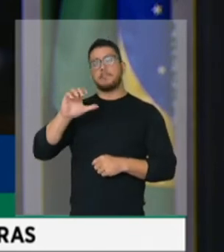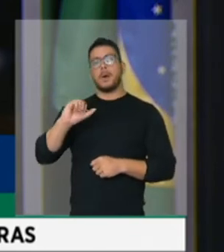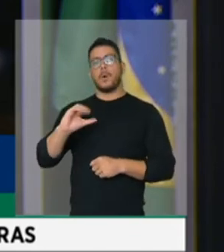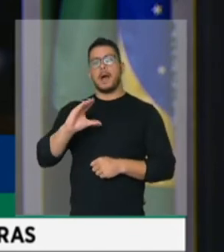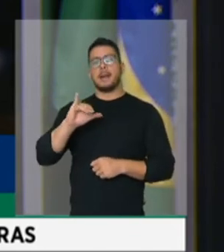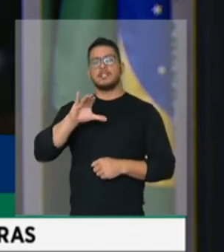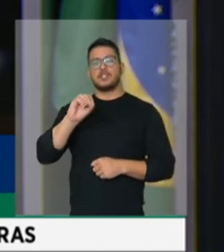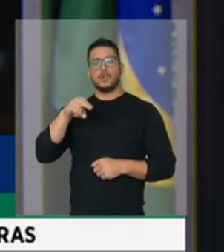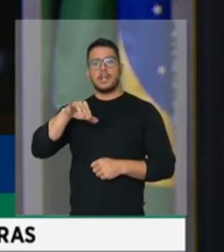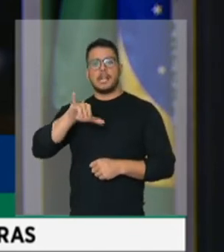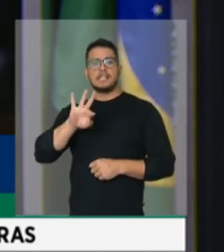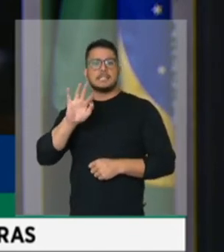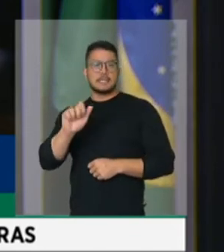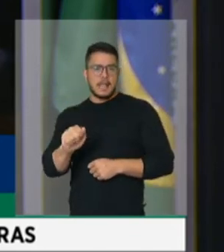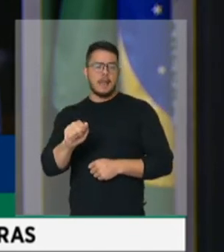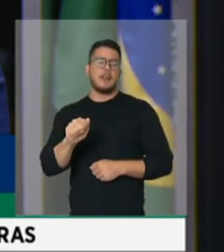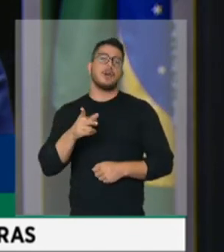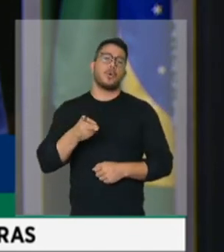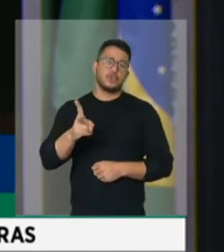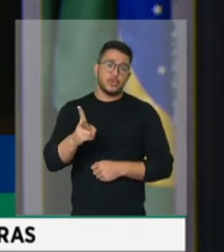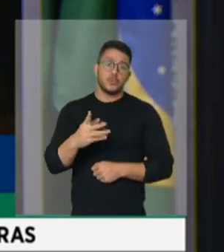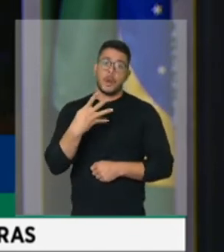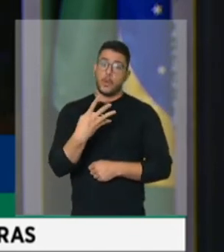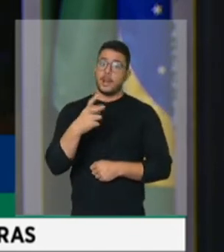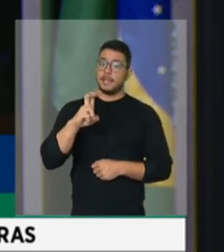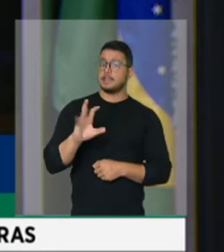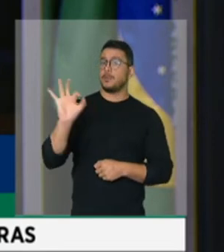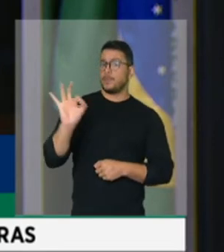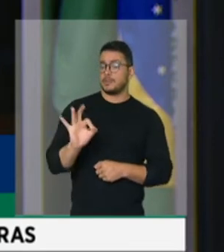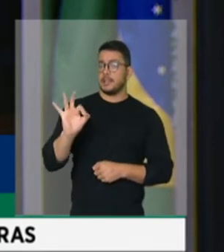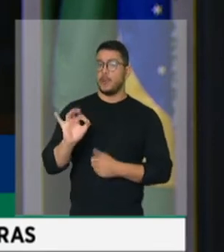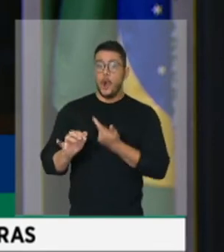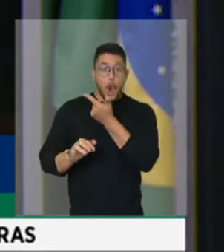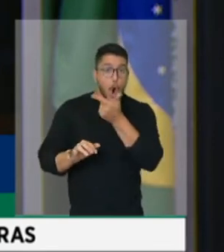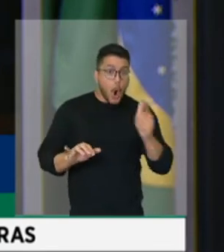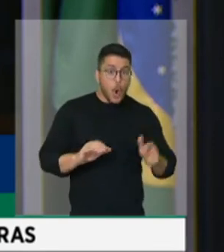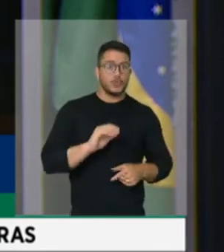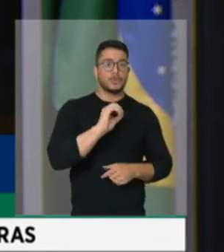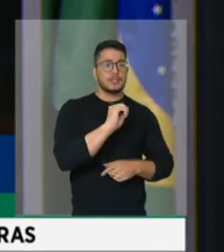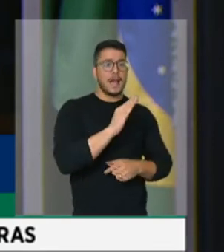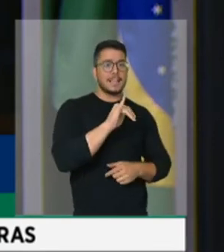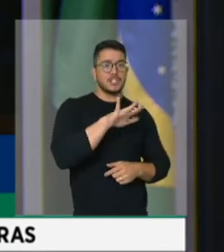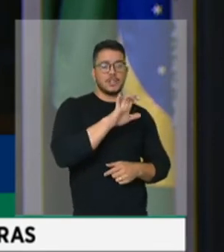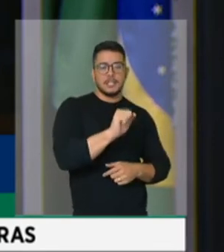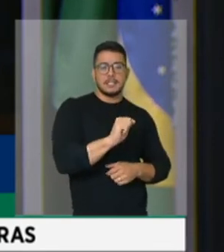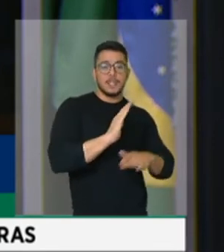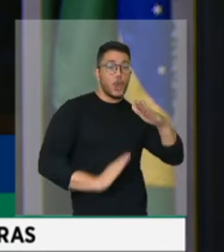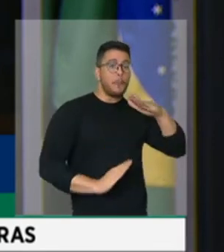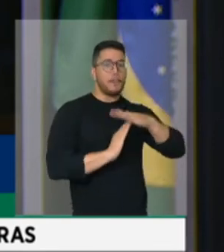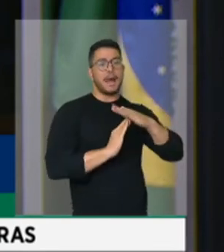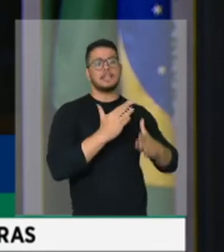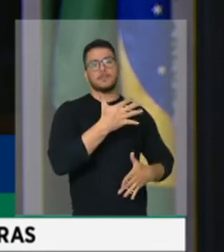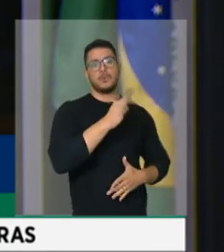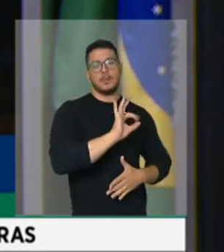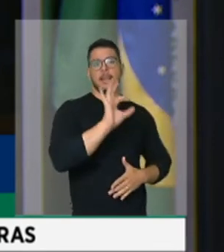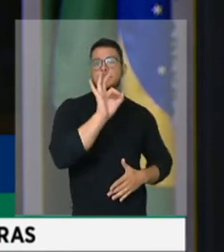PRIVATIZAÇÃO DA ELETROBRAS. DOIS. NÓS ESTAMOS TRATANDO DE CAPITALIZAÇÃO. TRÊS. A UNIÃO SEGUIRÁSER A MAIOR